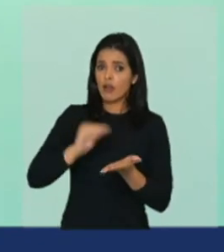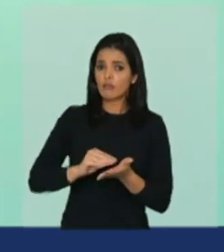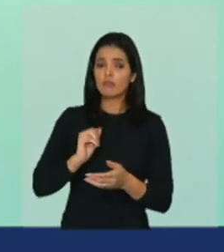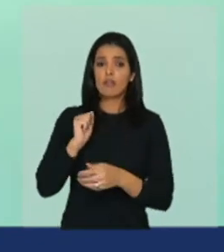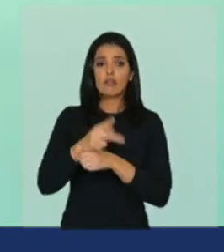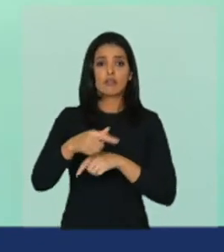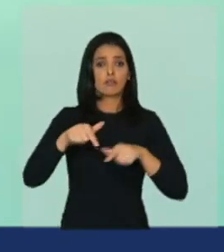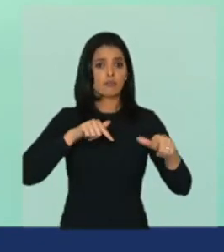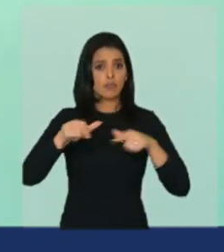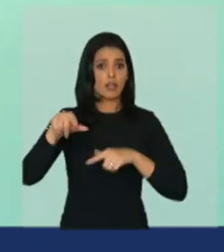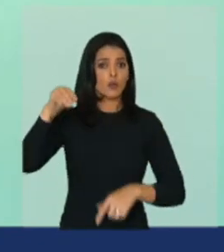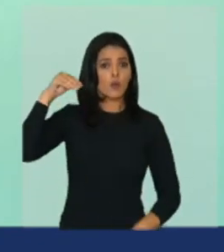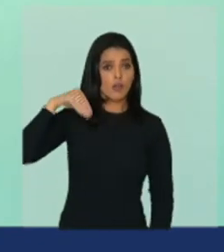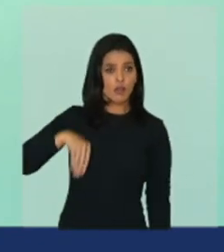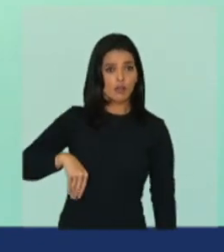BRASILEIRO, QUE SOFRE COM AUSÊNCIA DO EMPREGO, E